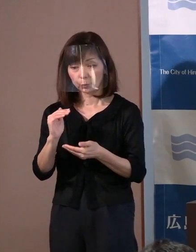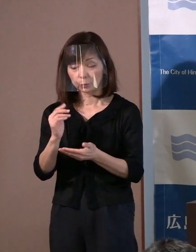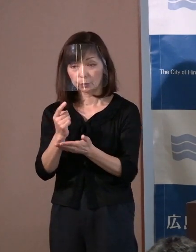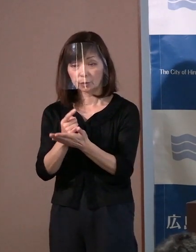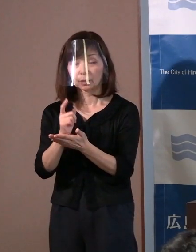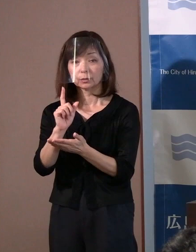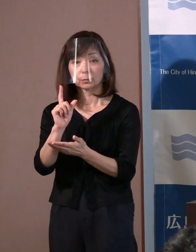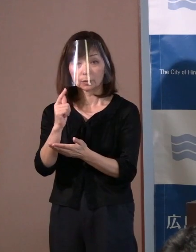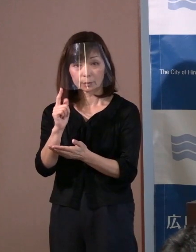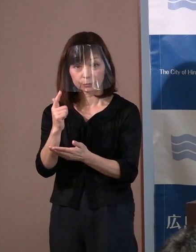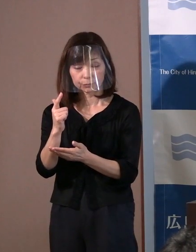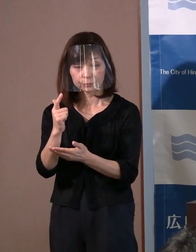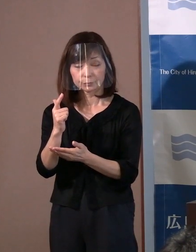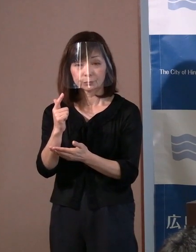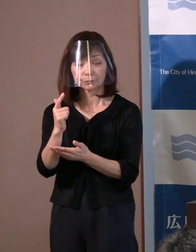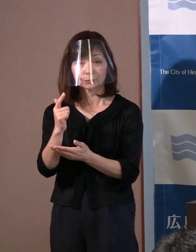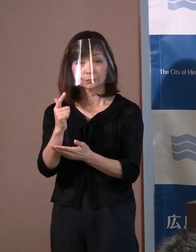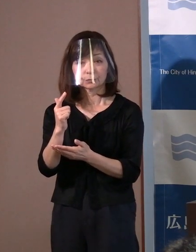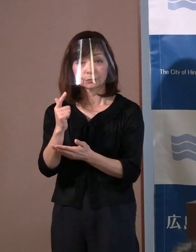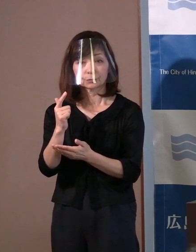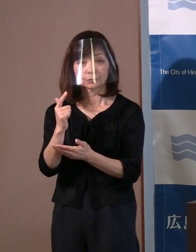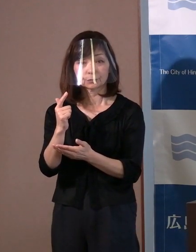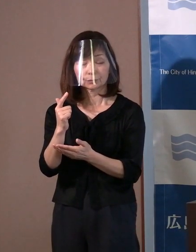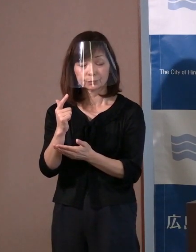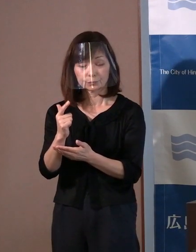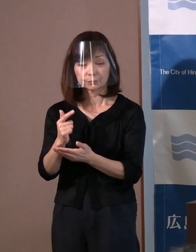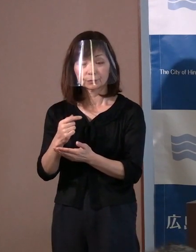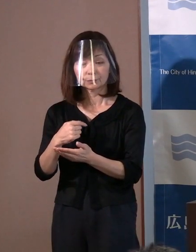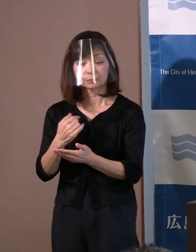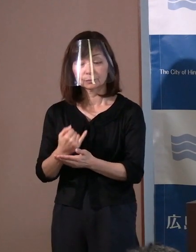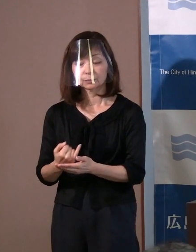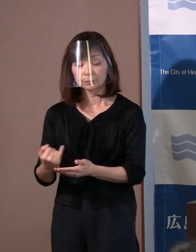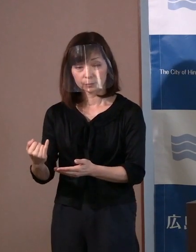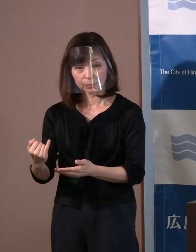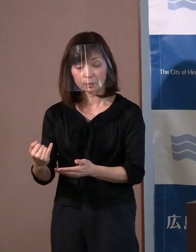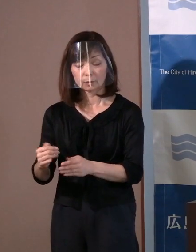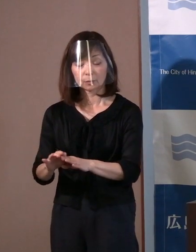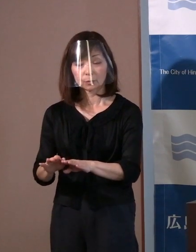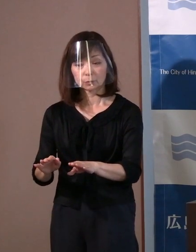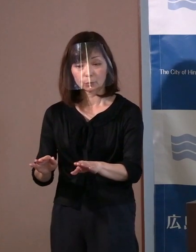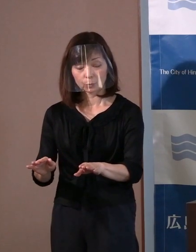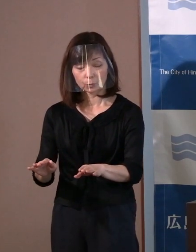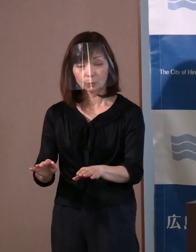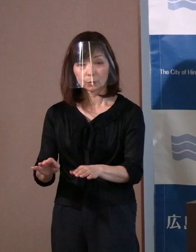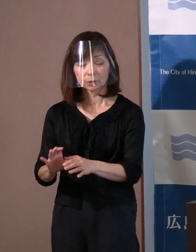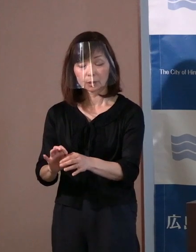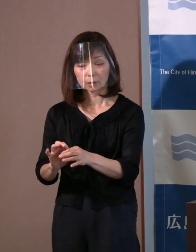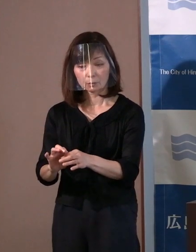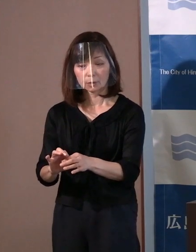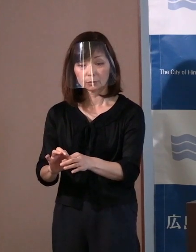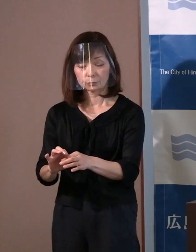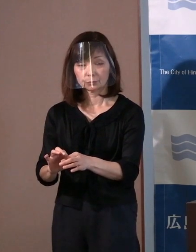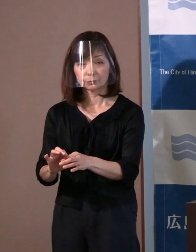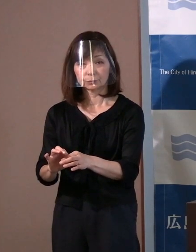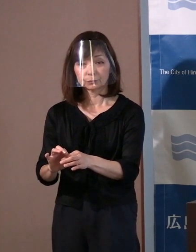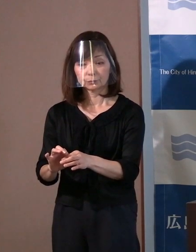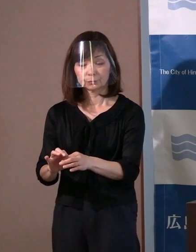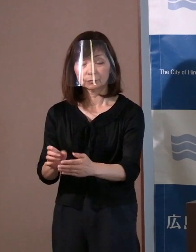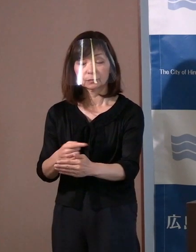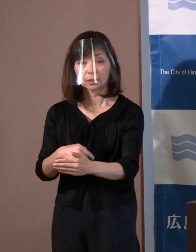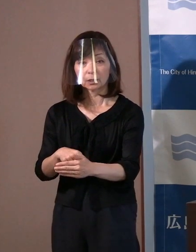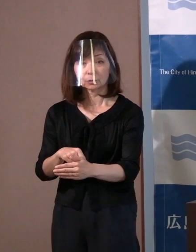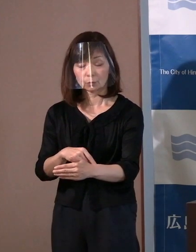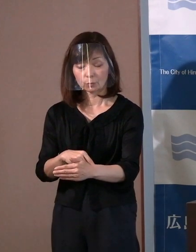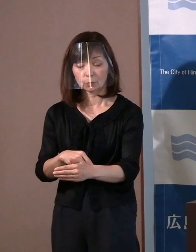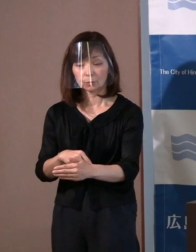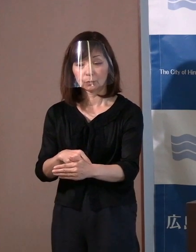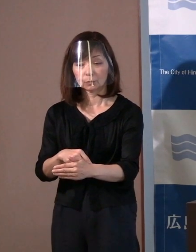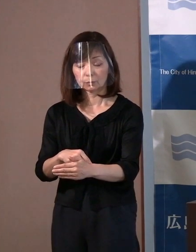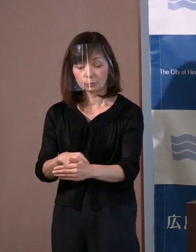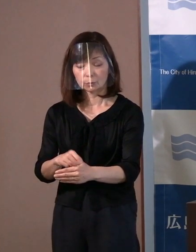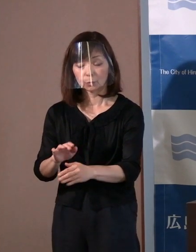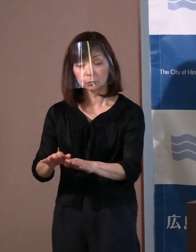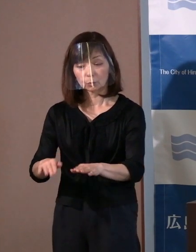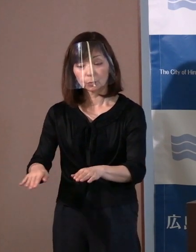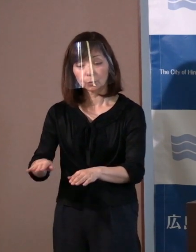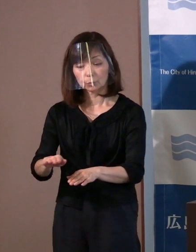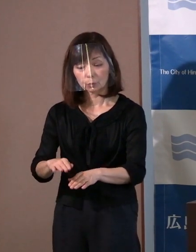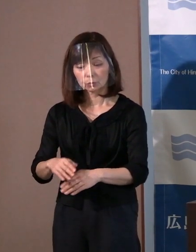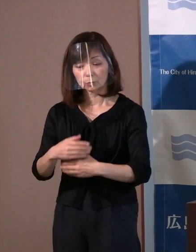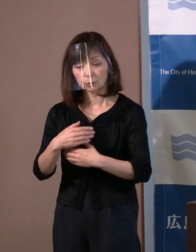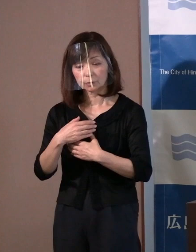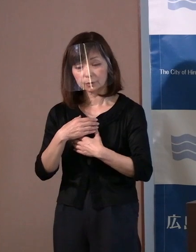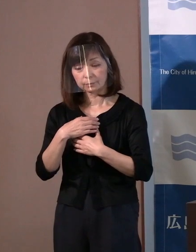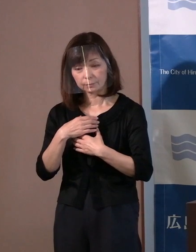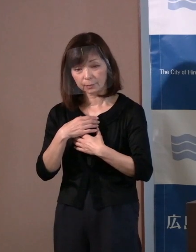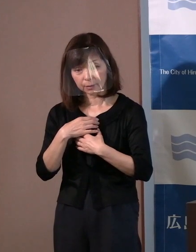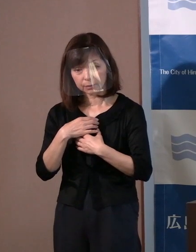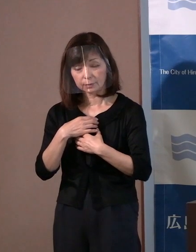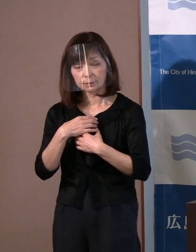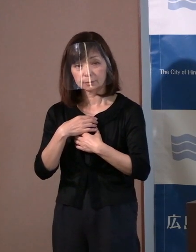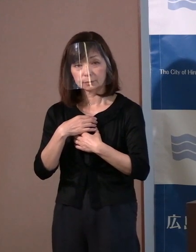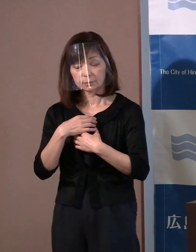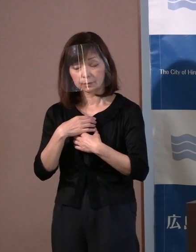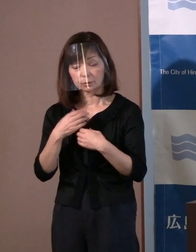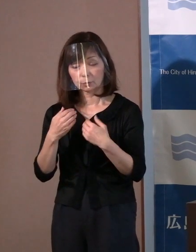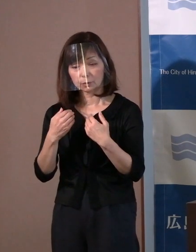自分のお子さんに関わることまでも､ 心配しなければいけないような影響を及ぼす､